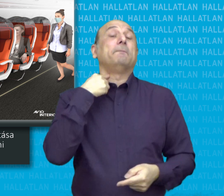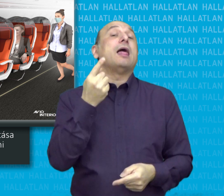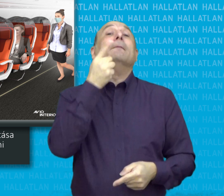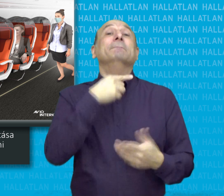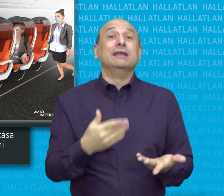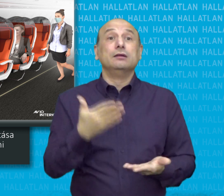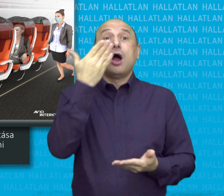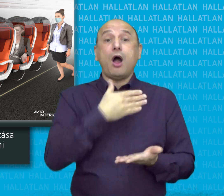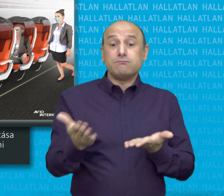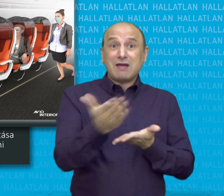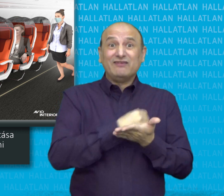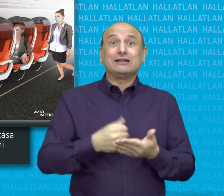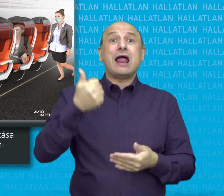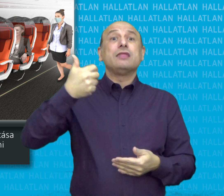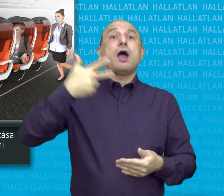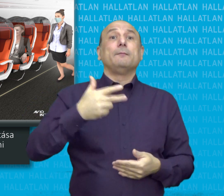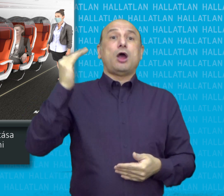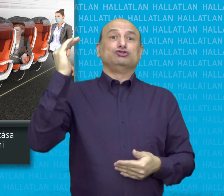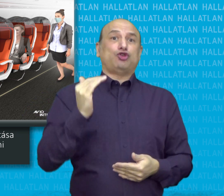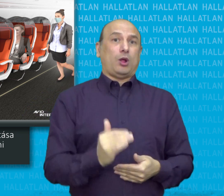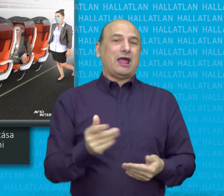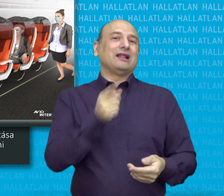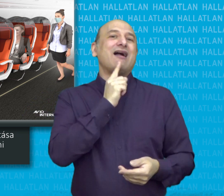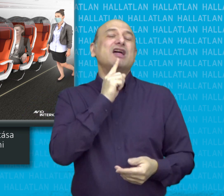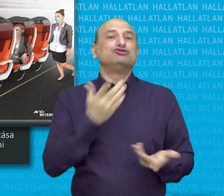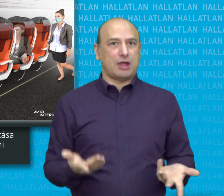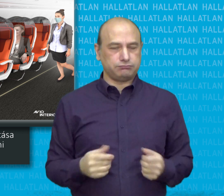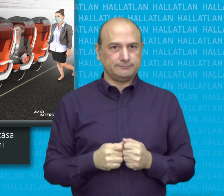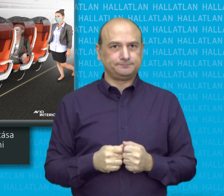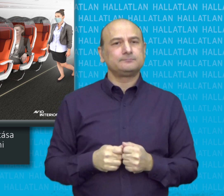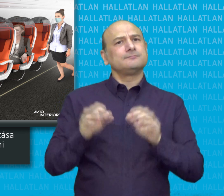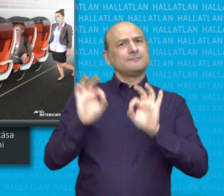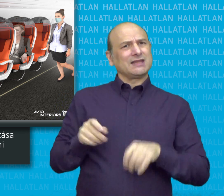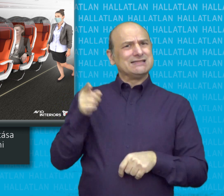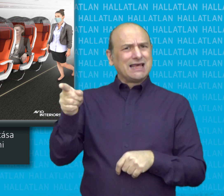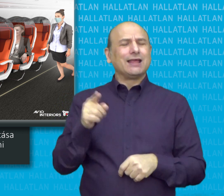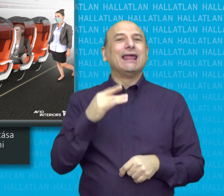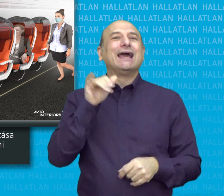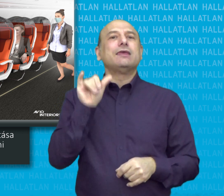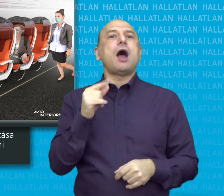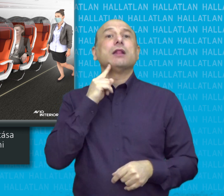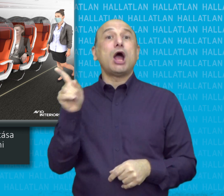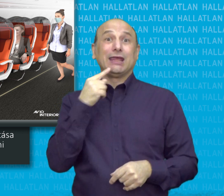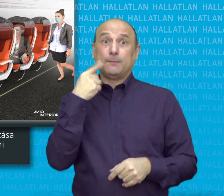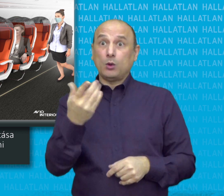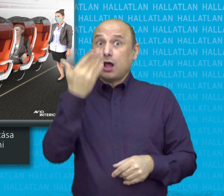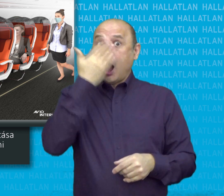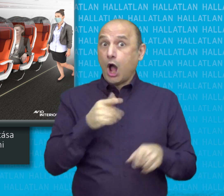ám ez egyharmaddal kevesebb bevételt jelent. A Ryanair főnöke,már ki is jelentette,